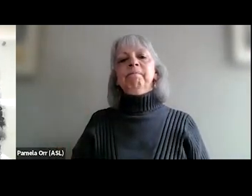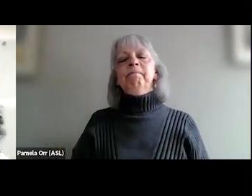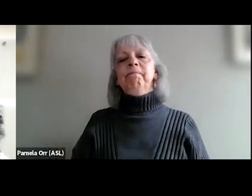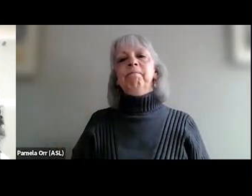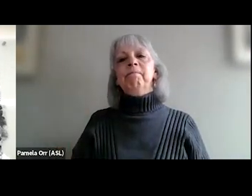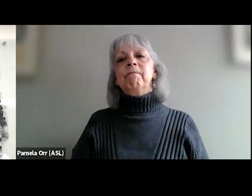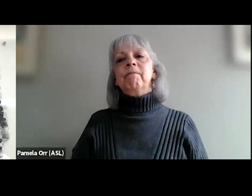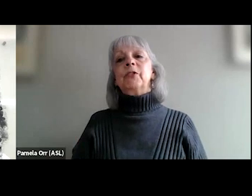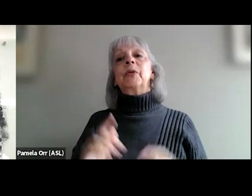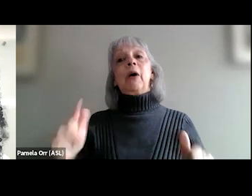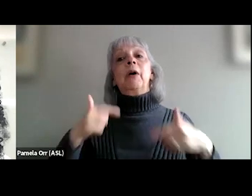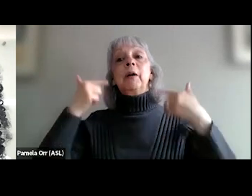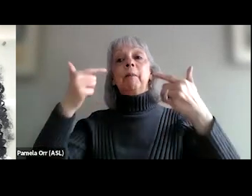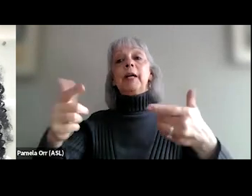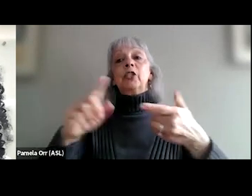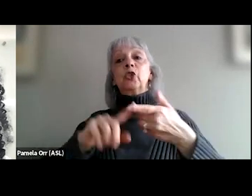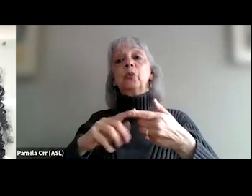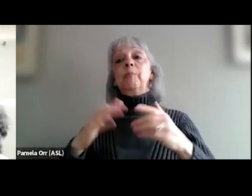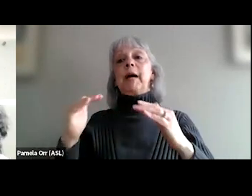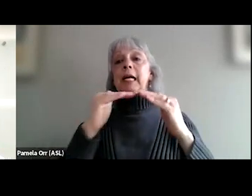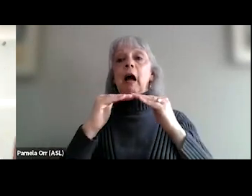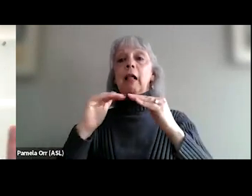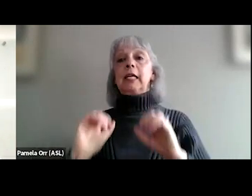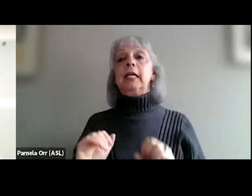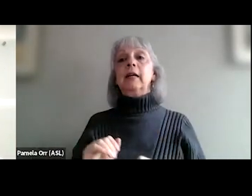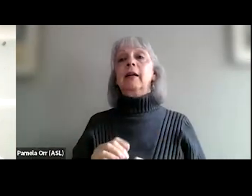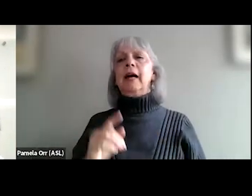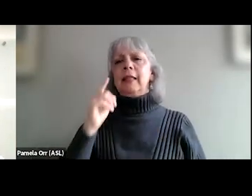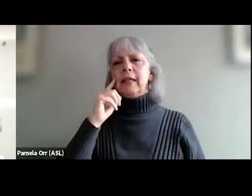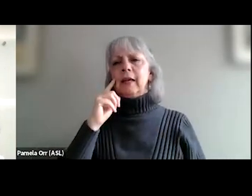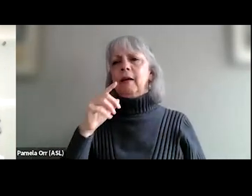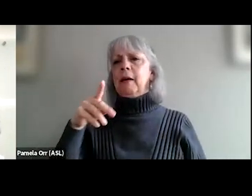Voy a pasarle la palabra a mi colega, la pastora Pam.